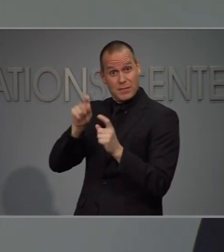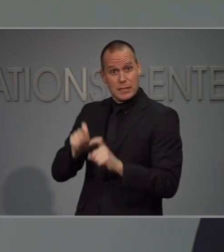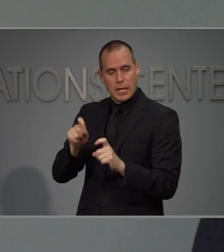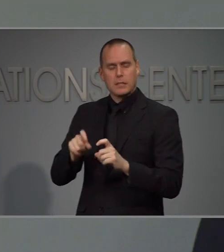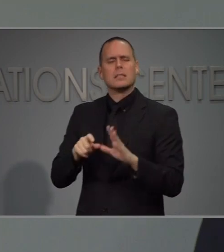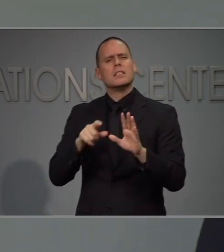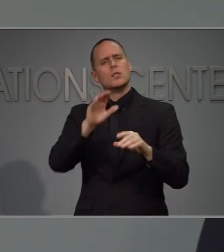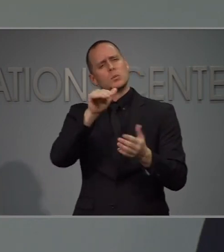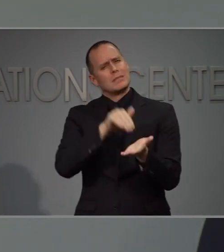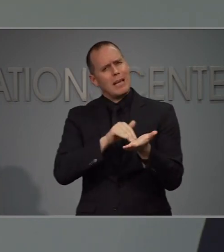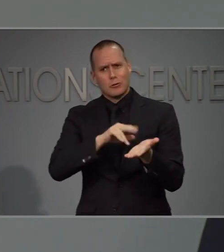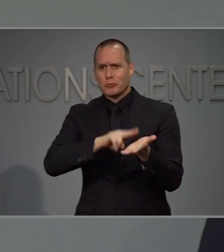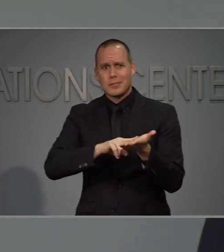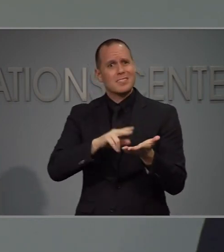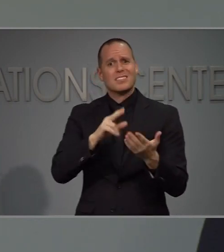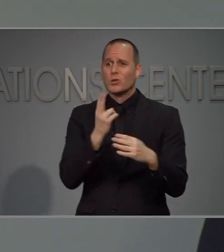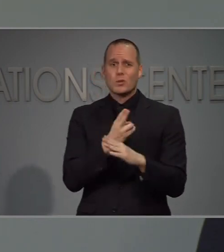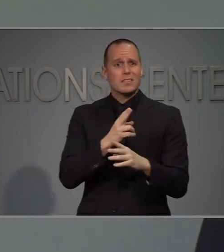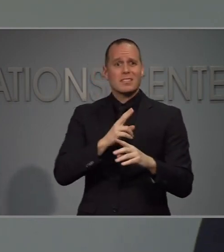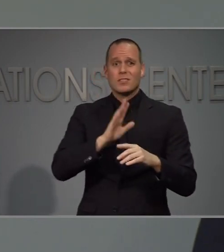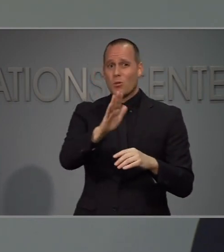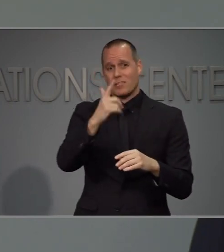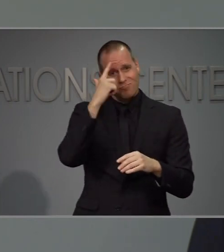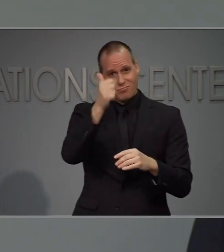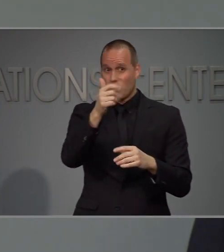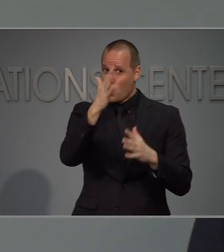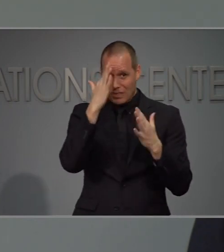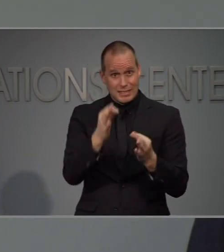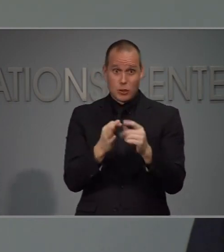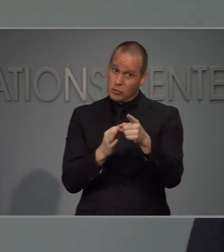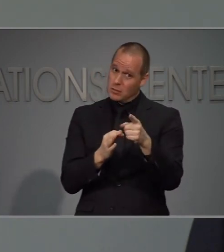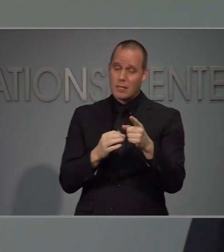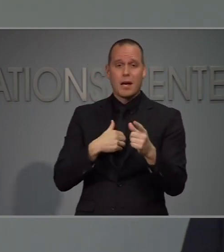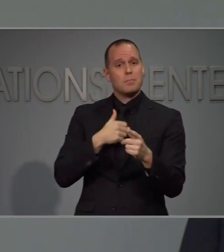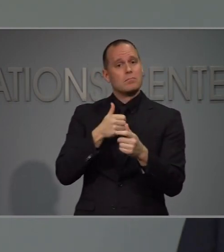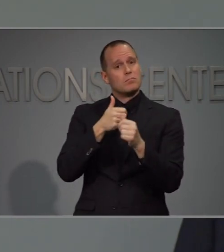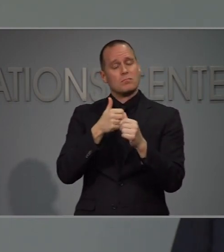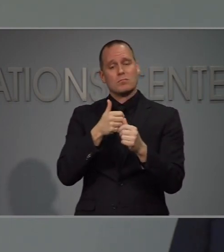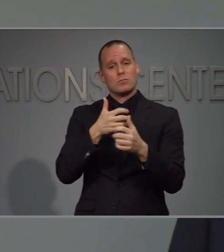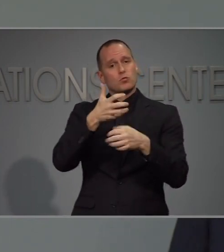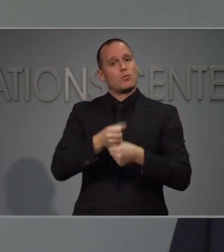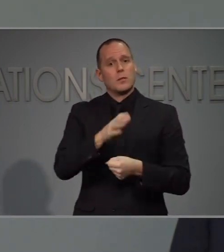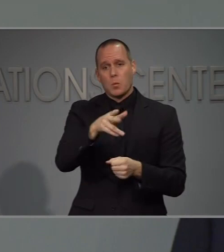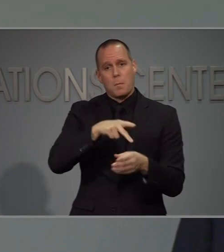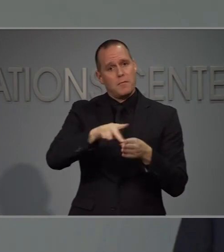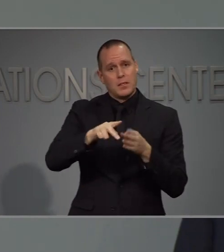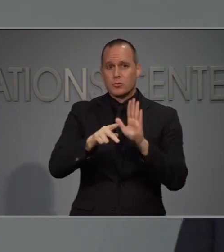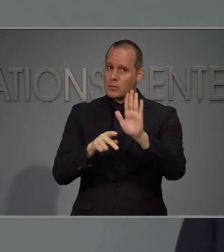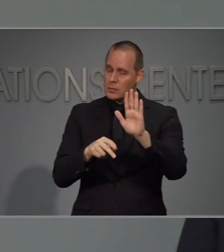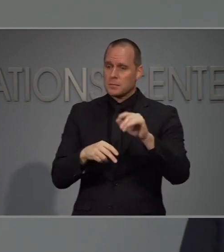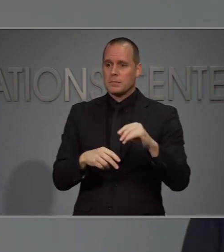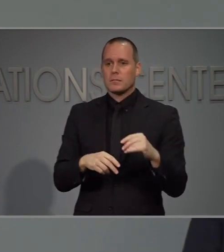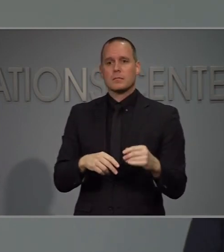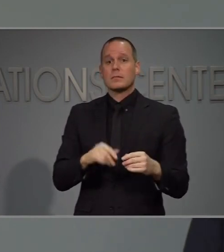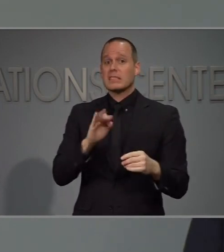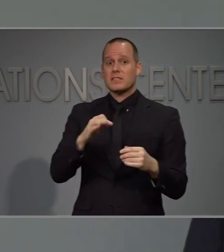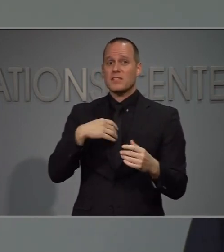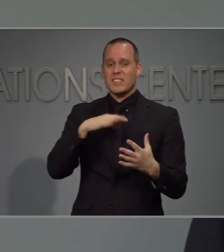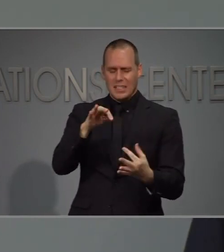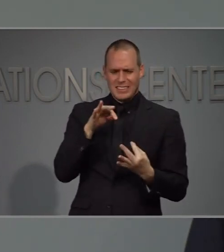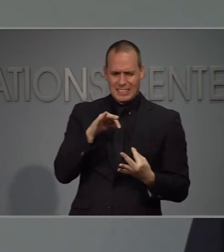pacientes, si hay doctores, colegas utilicen su mejor